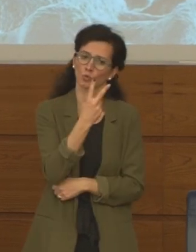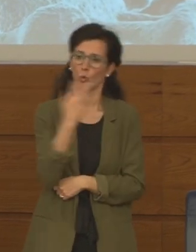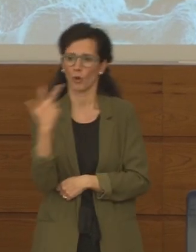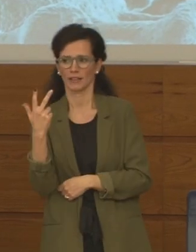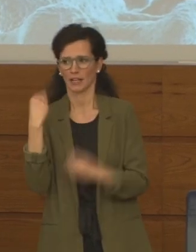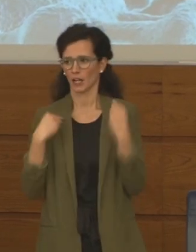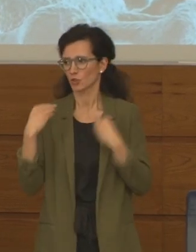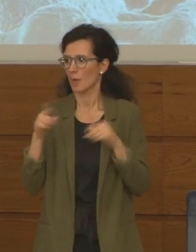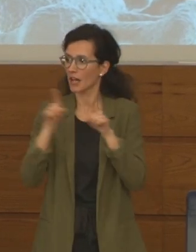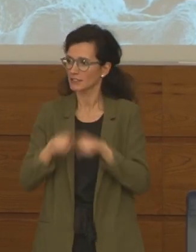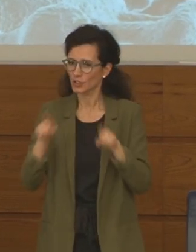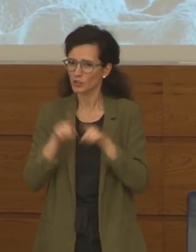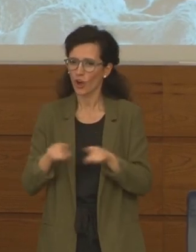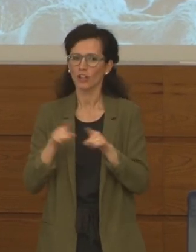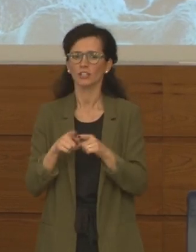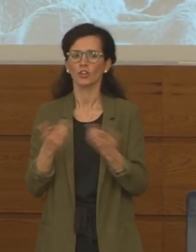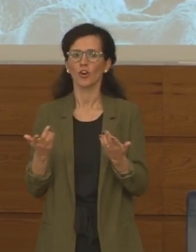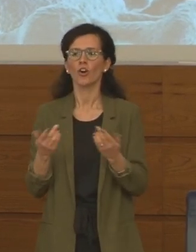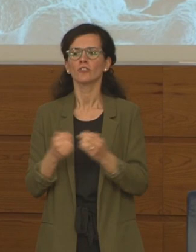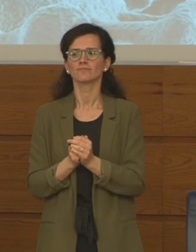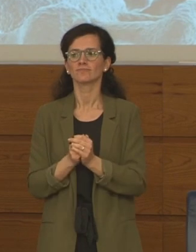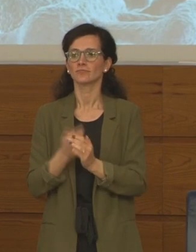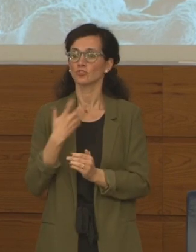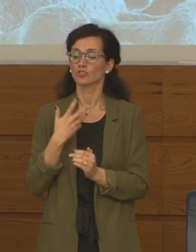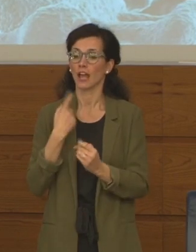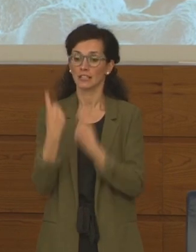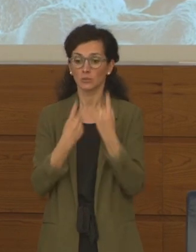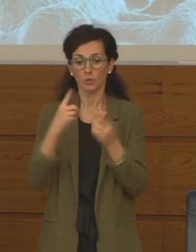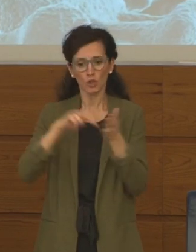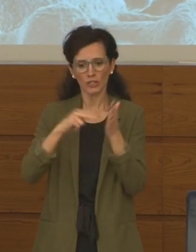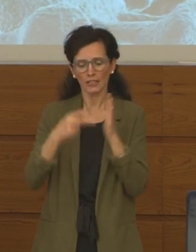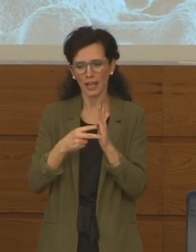come al solito, se ci sono delle questioni tecniche io ringrazio sempre